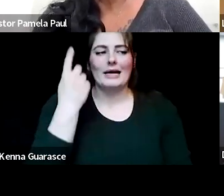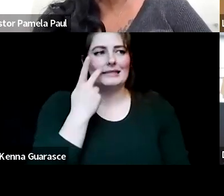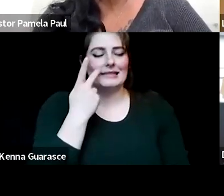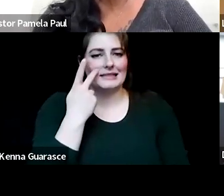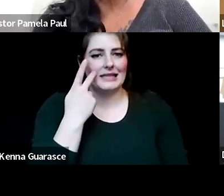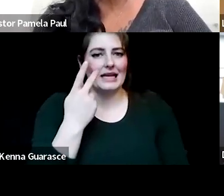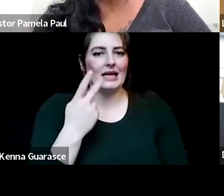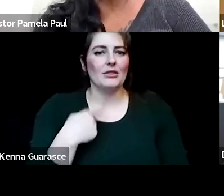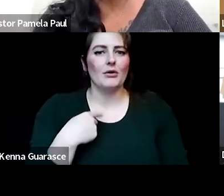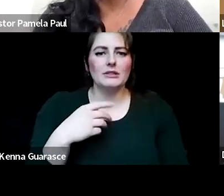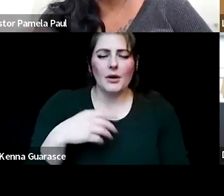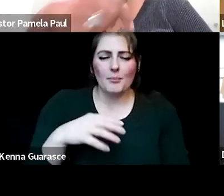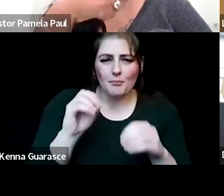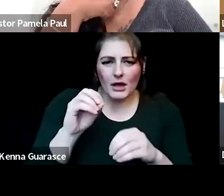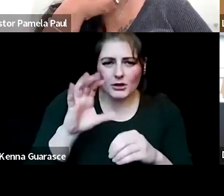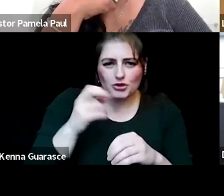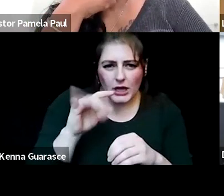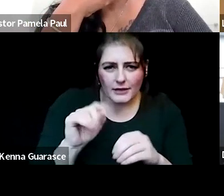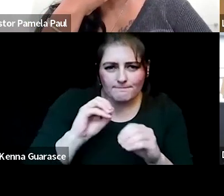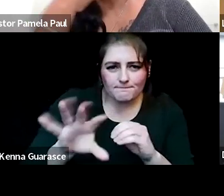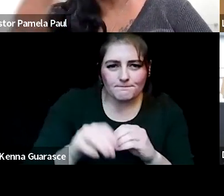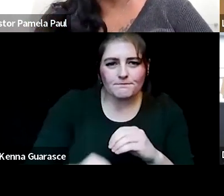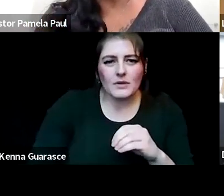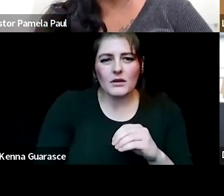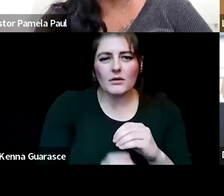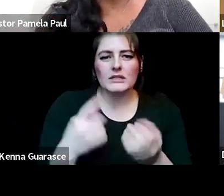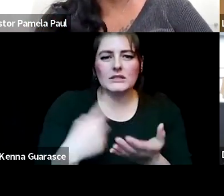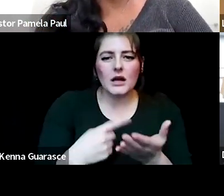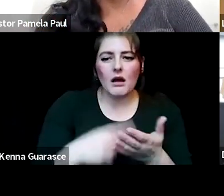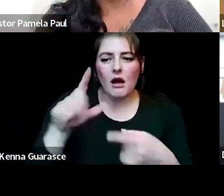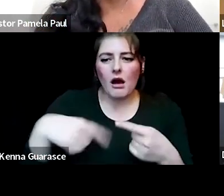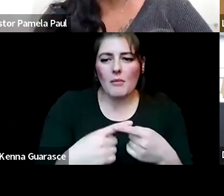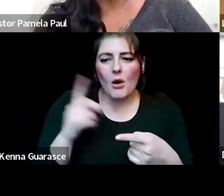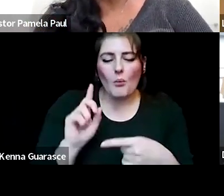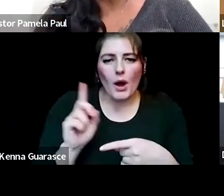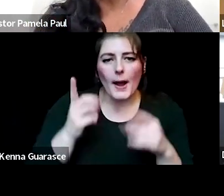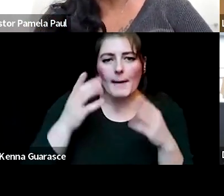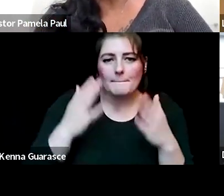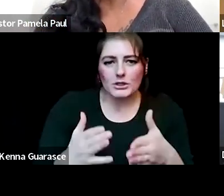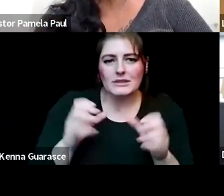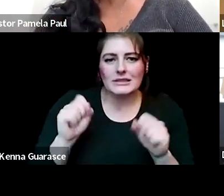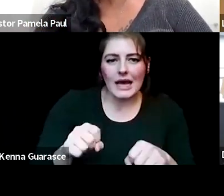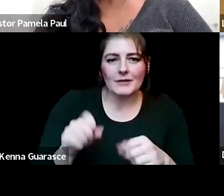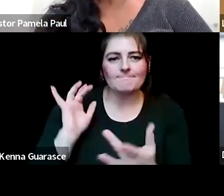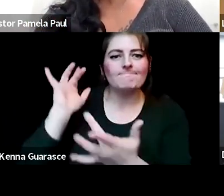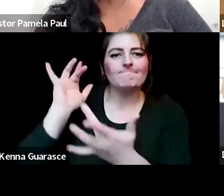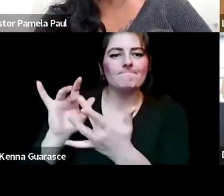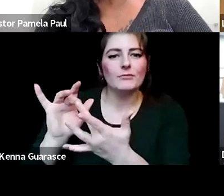un mensaje al chat que habla de dónde buscar la información